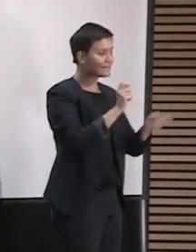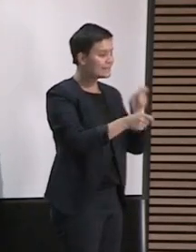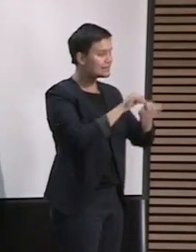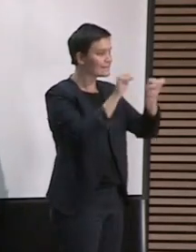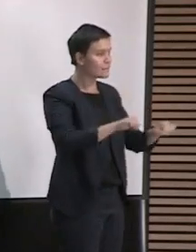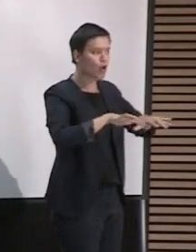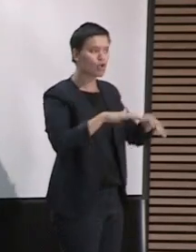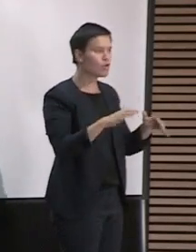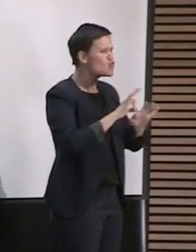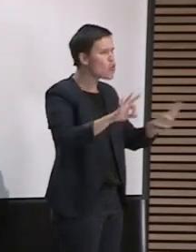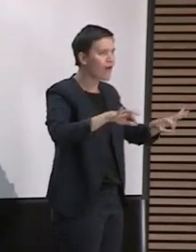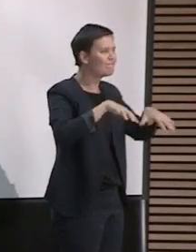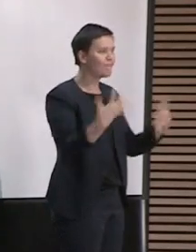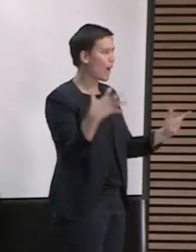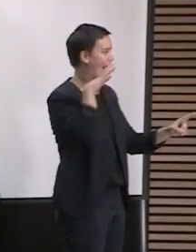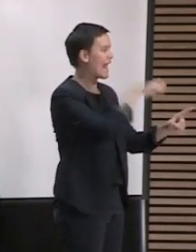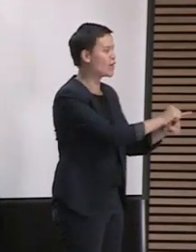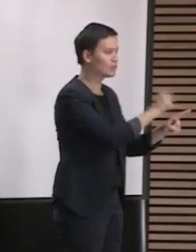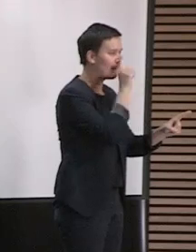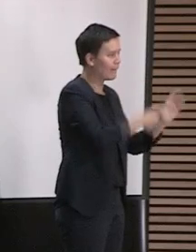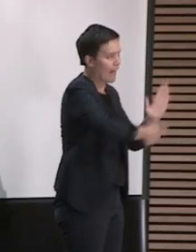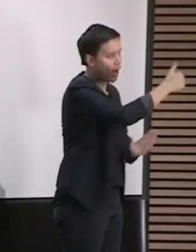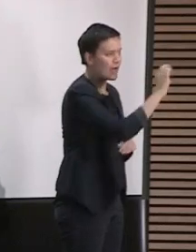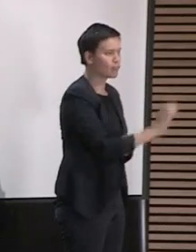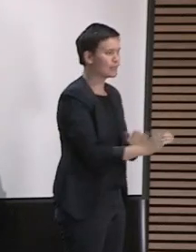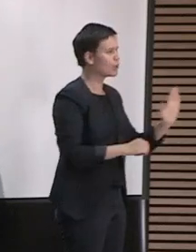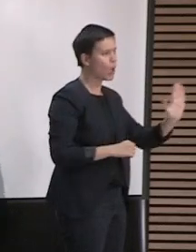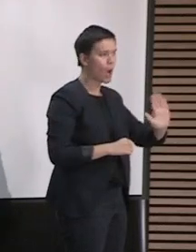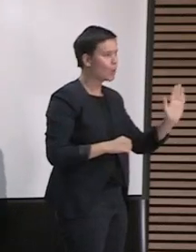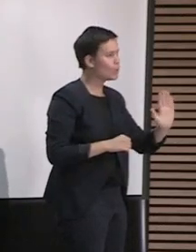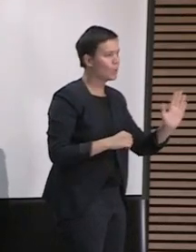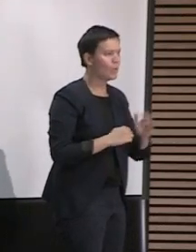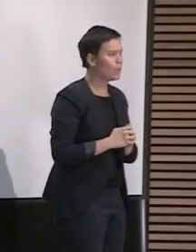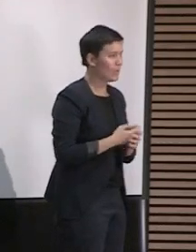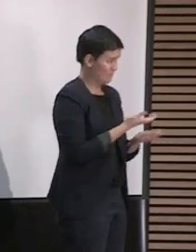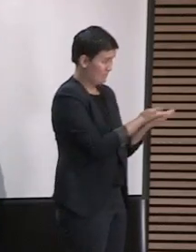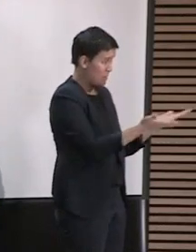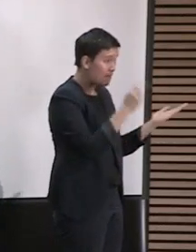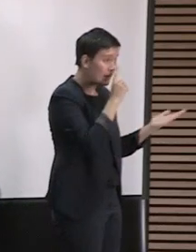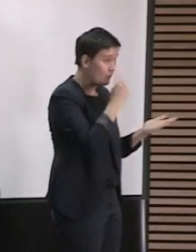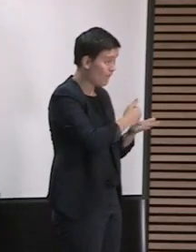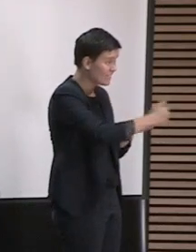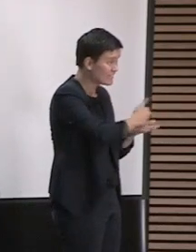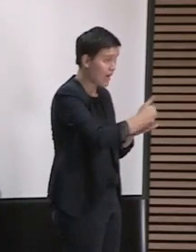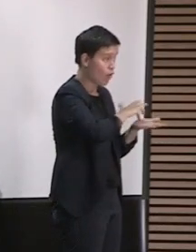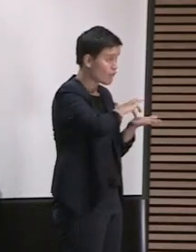hapori kotahi- mai i nga hapori ano. Kei reira ratou hei awhina